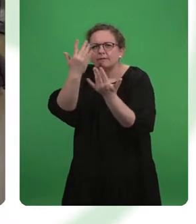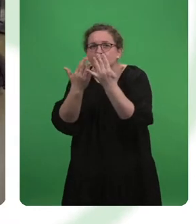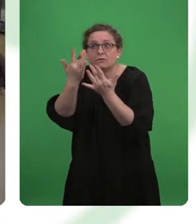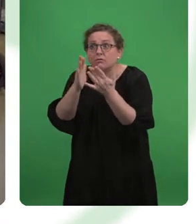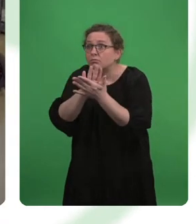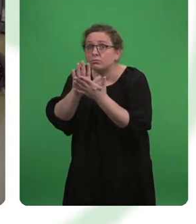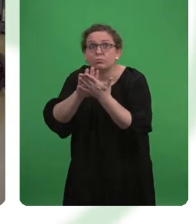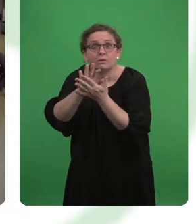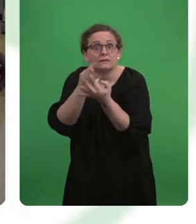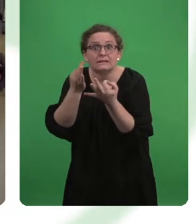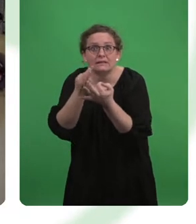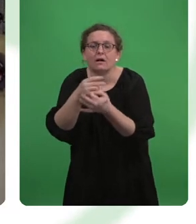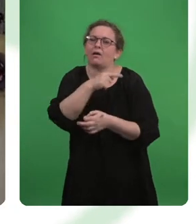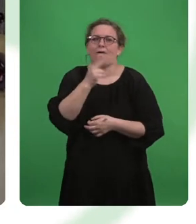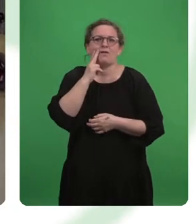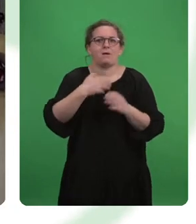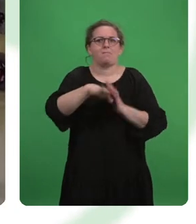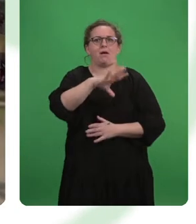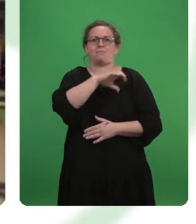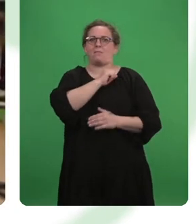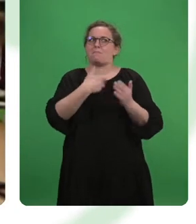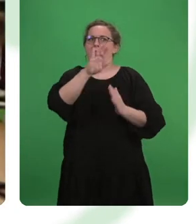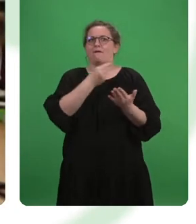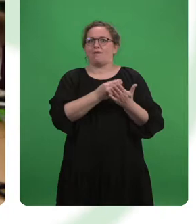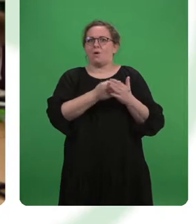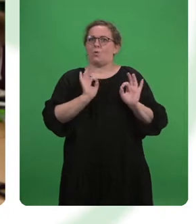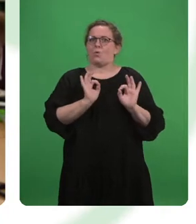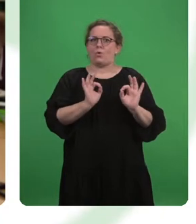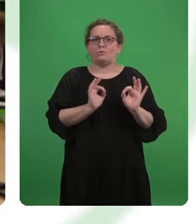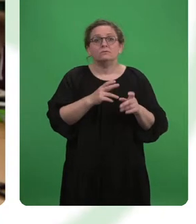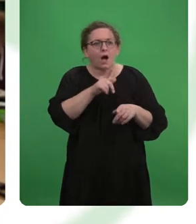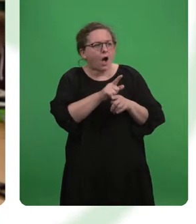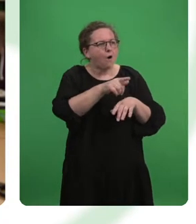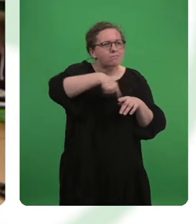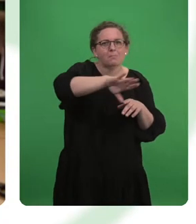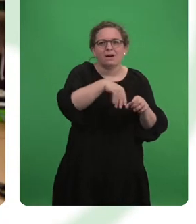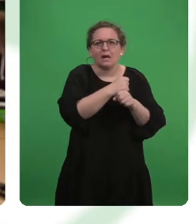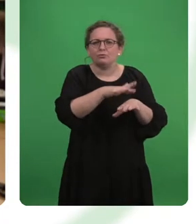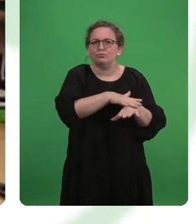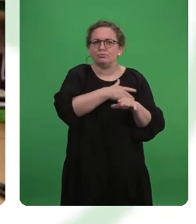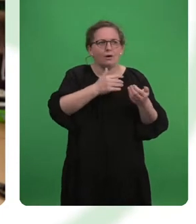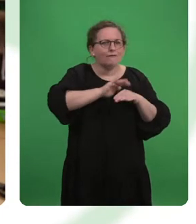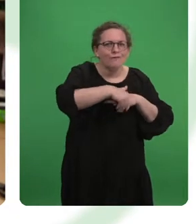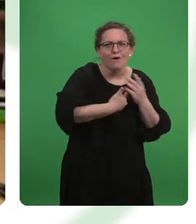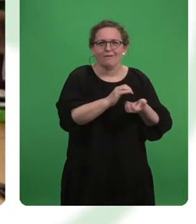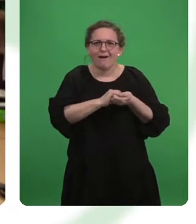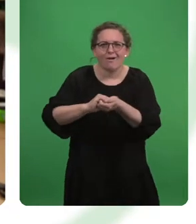einem Kunden haben, die gleich null ist. Und auch diese Loyalität oder sie Freundlichkeit, die man in diesem Unternehmen spürt, die auch nicht die anderen Mitarbeiter ansteht. [Musik]